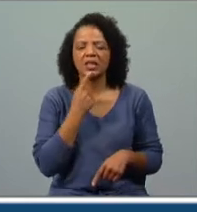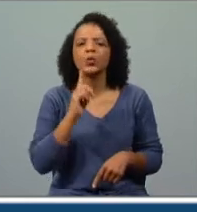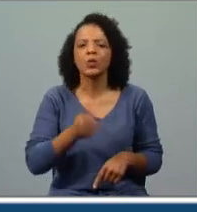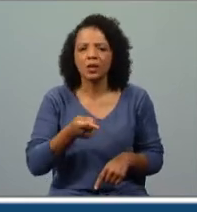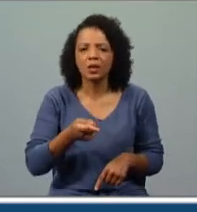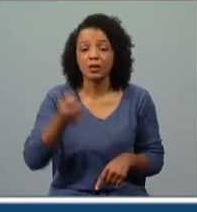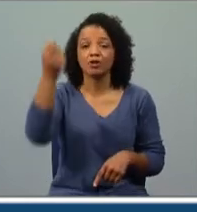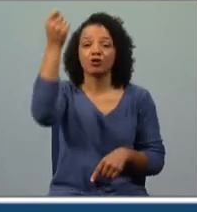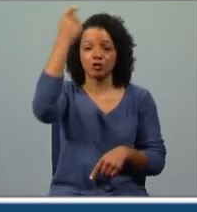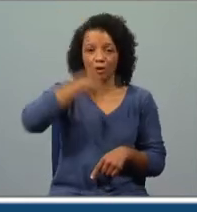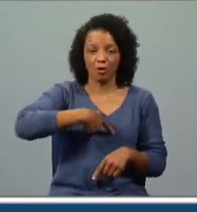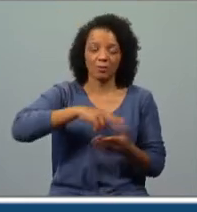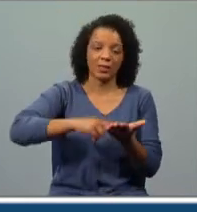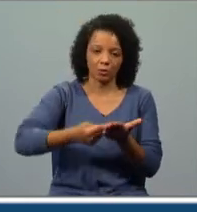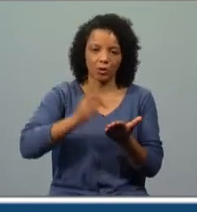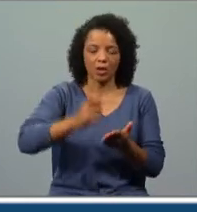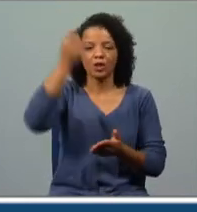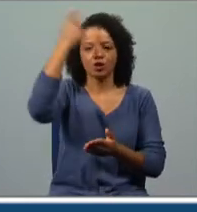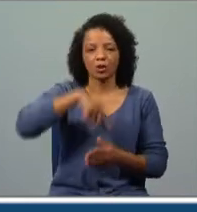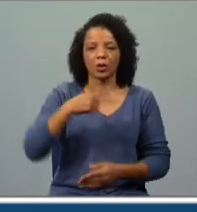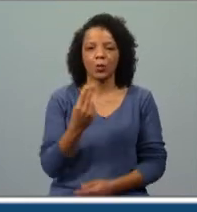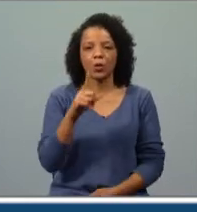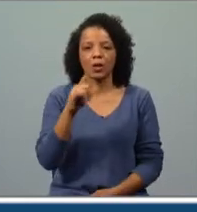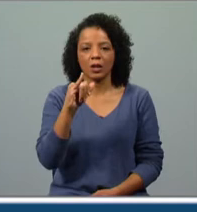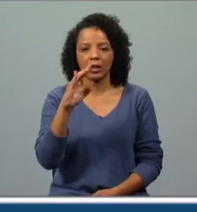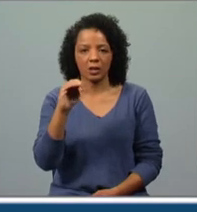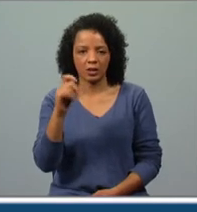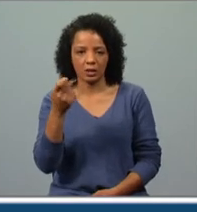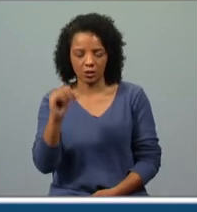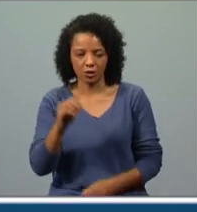deles Olha como herói vive muitas aventuras a palavra Odisseia ganhou o 他們中的看看英雄如何生活冒險奧德賽這個詞贏得了